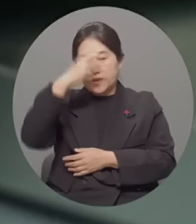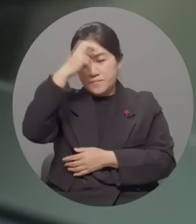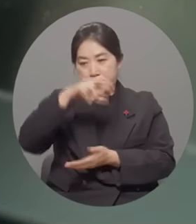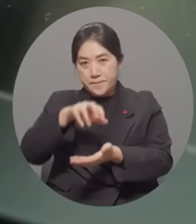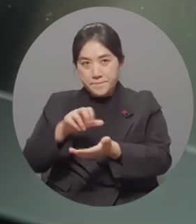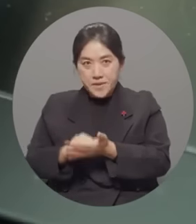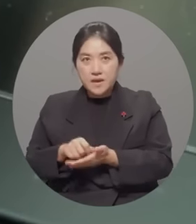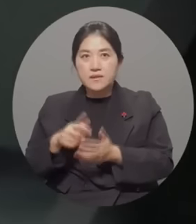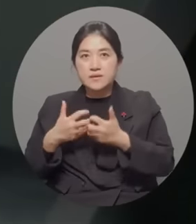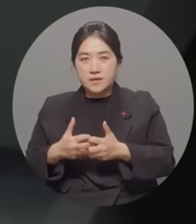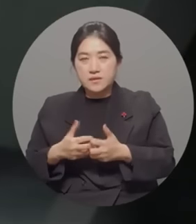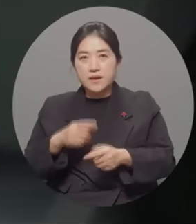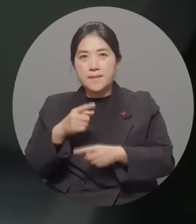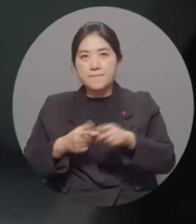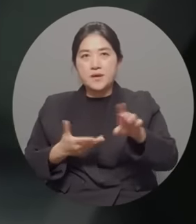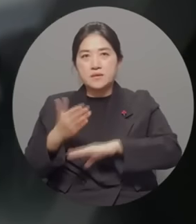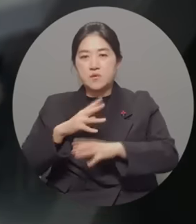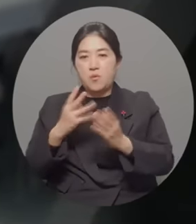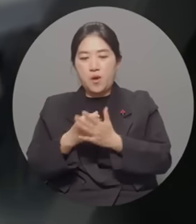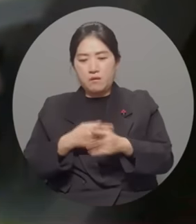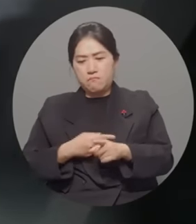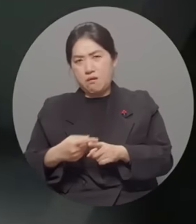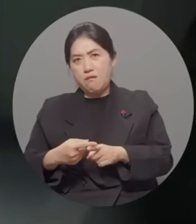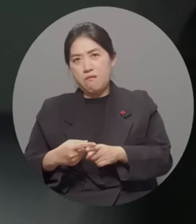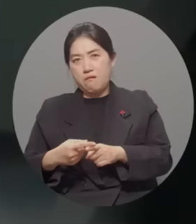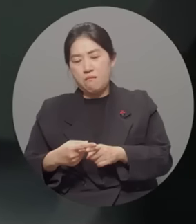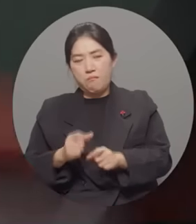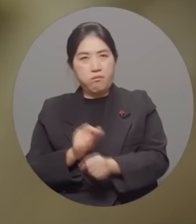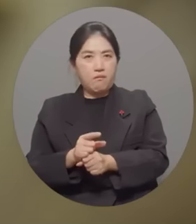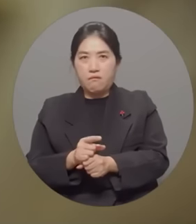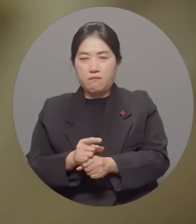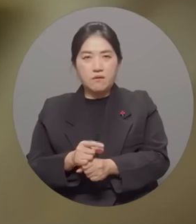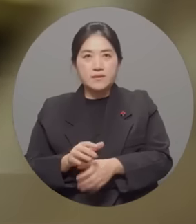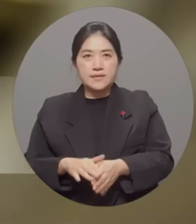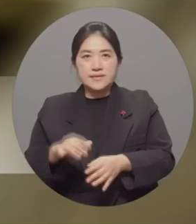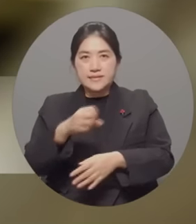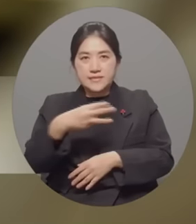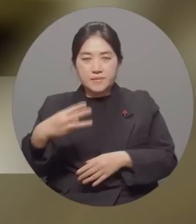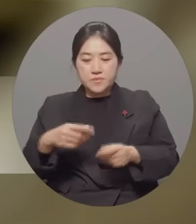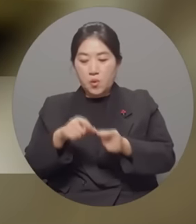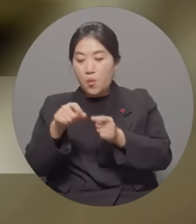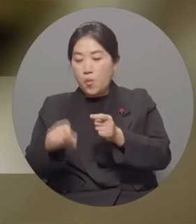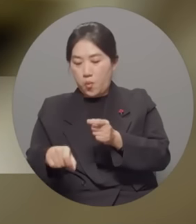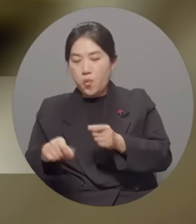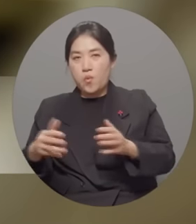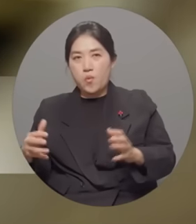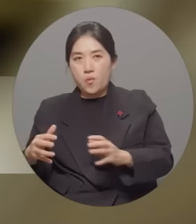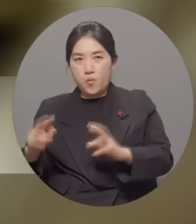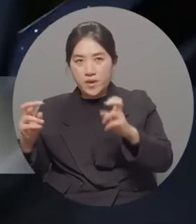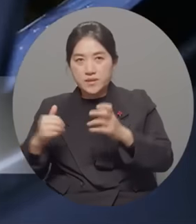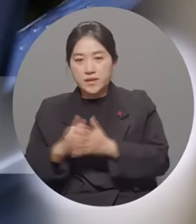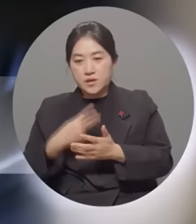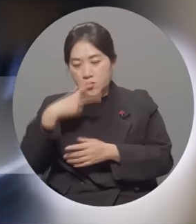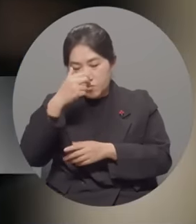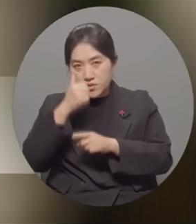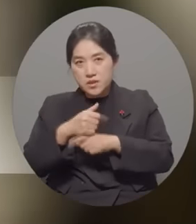공장을 차리고 버젓이 모방 장비를 만들어왔던 겁니다. 검찰이 확보한 장비는 이미 절반 이상 완성된 것으로 전해졌습니다.